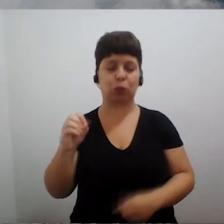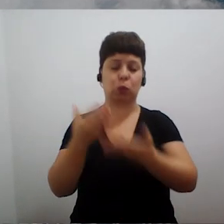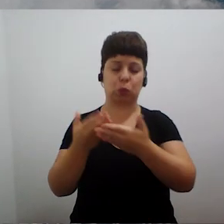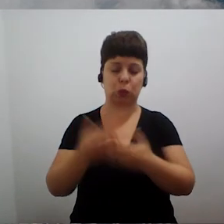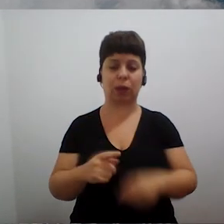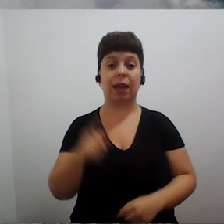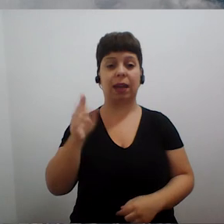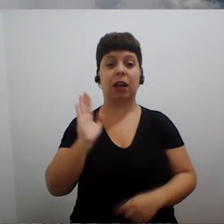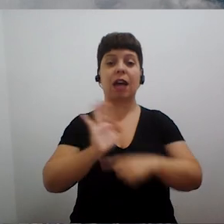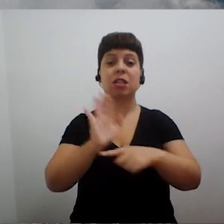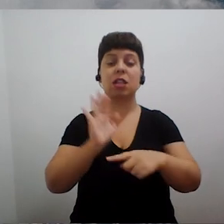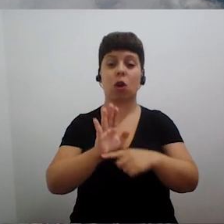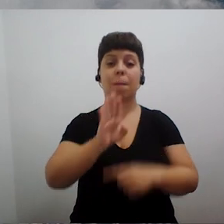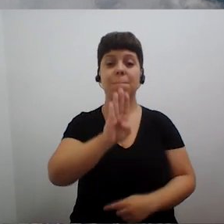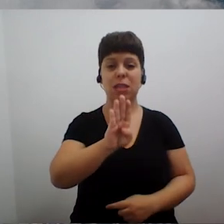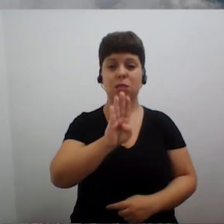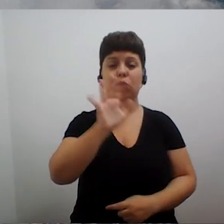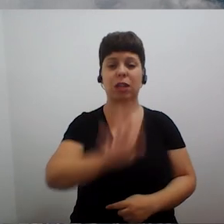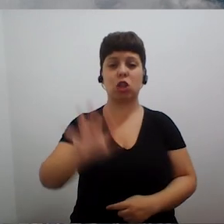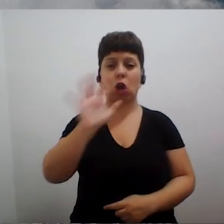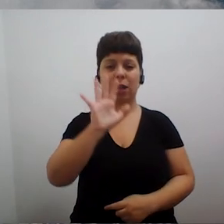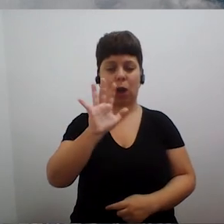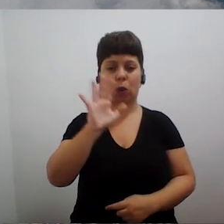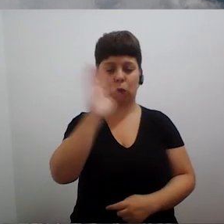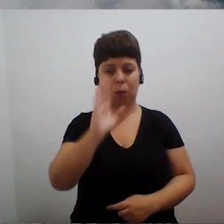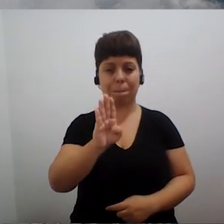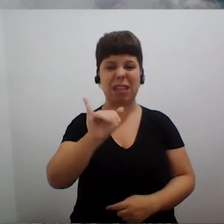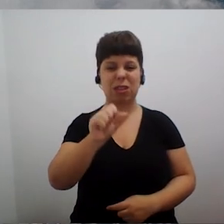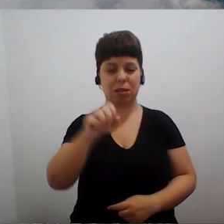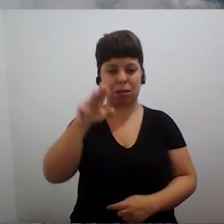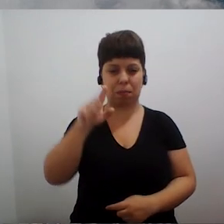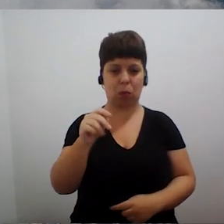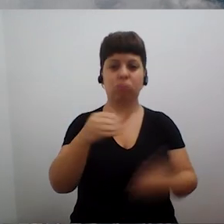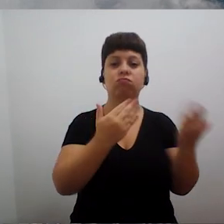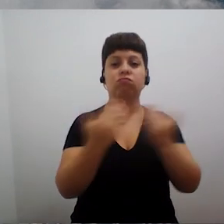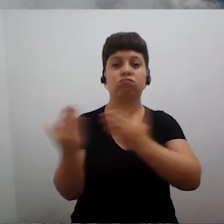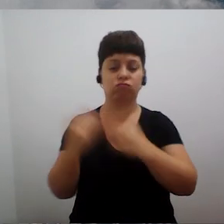foi assessor na Conferência Nacional dos Bispos do Brasil para o Diálogo Ecumênico Inter-religioso,